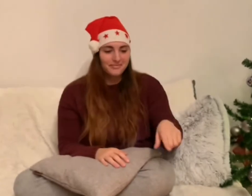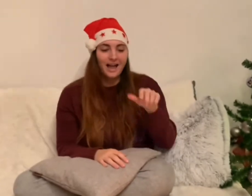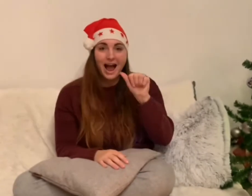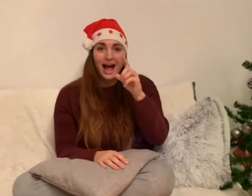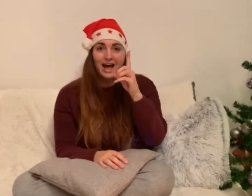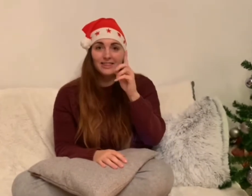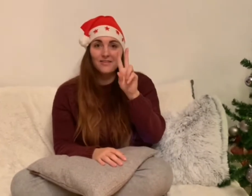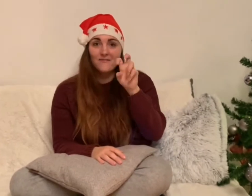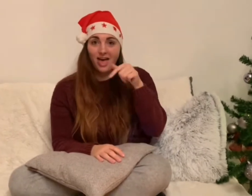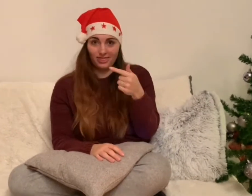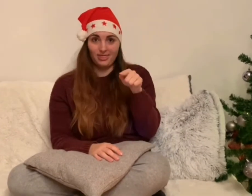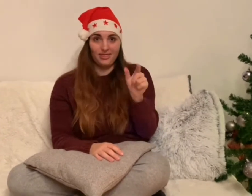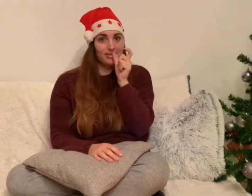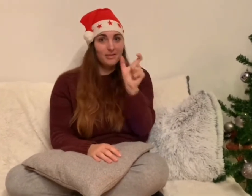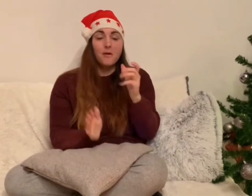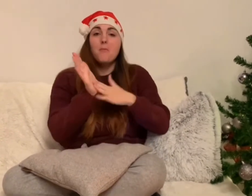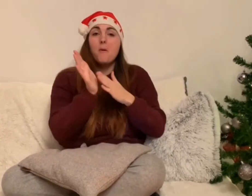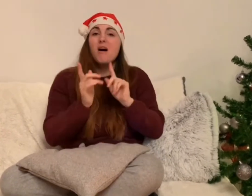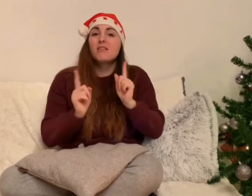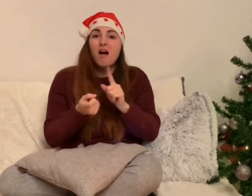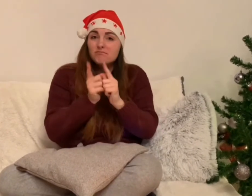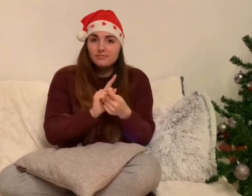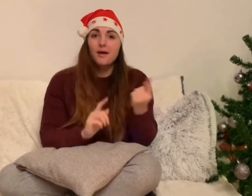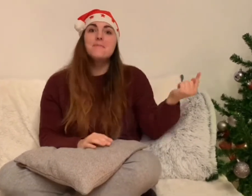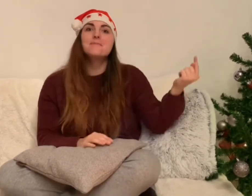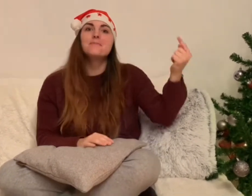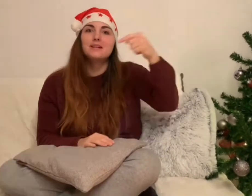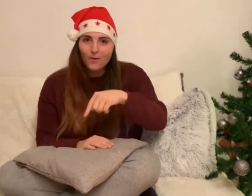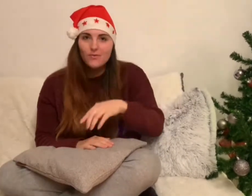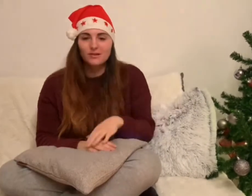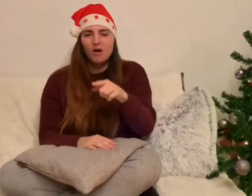Beseda “advent” pomeni “prihod”.